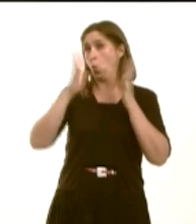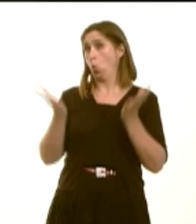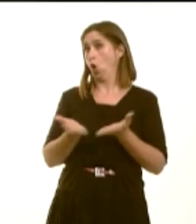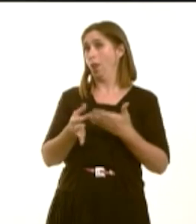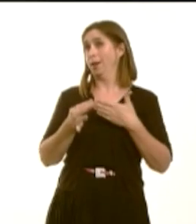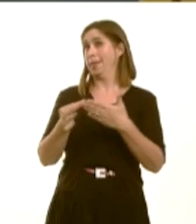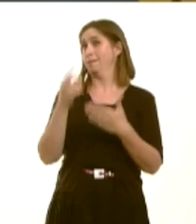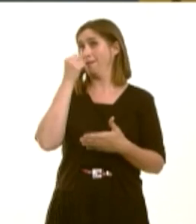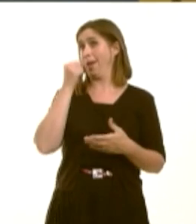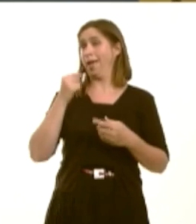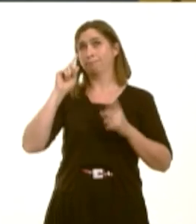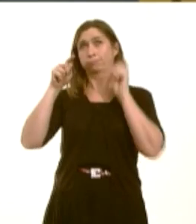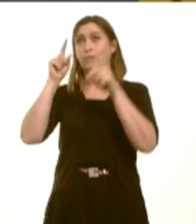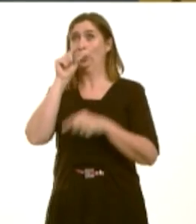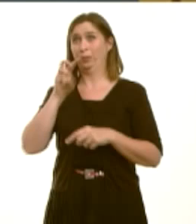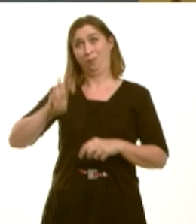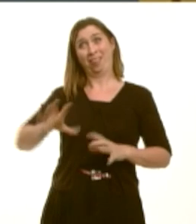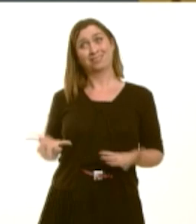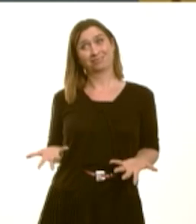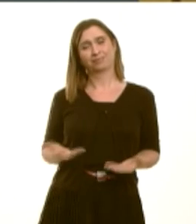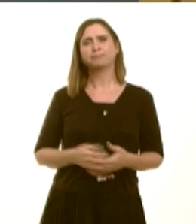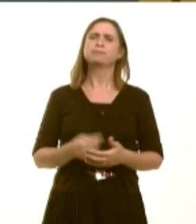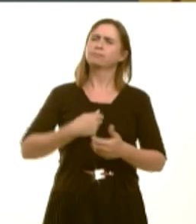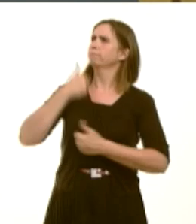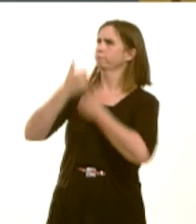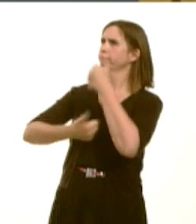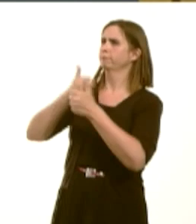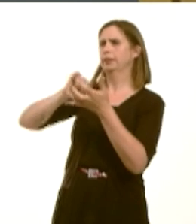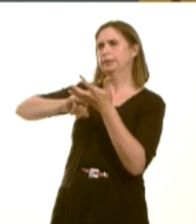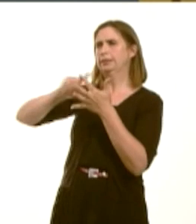Weinidog ymuno ‚ mi wrth longyfarch tÓm SEACAMS a llongyfarch yr ymchwil rhagorol